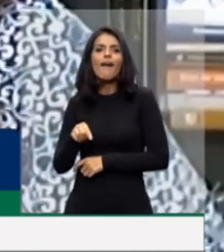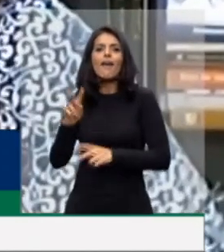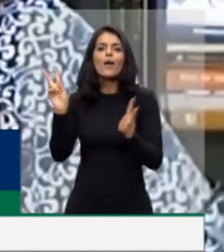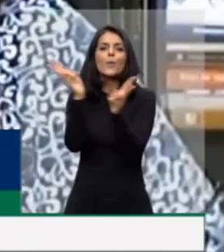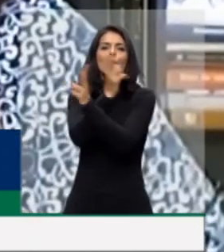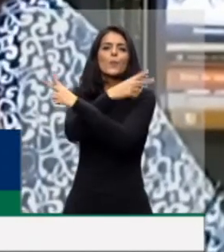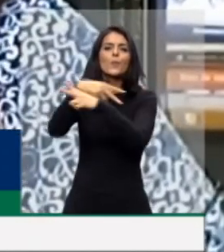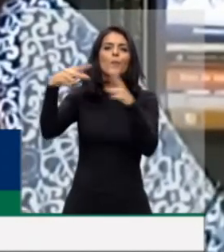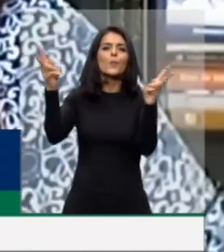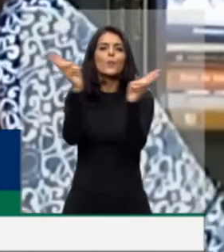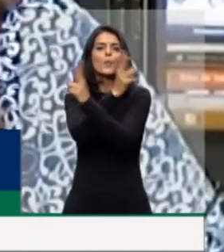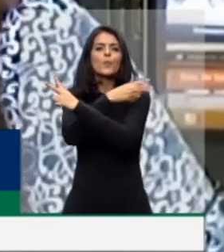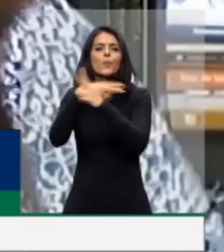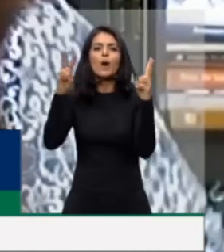NA BAHIA. NÓS TEMOS UM PARQUE EÓLICO ESPLÊNDIDO, UM PARQUE